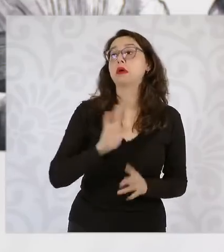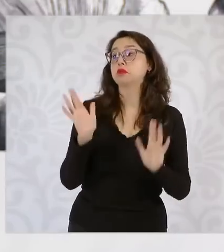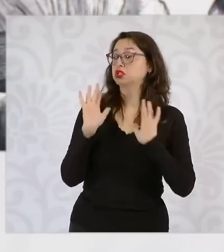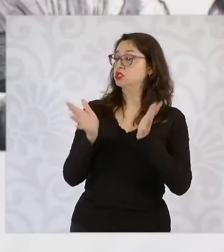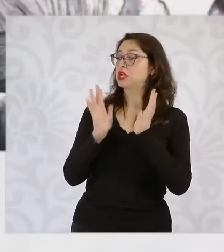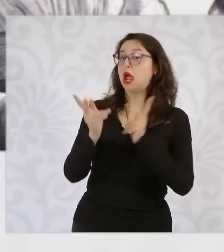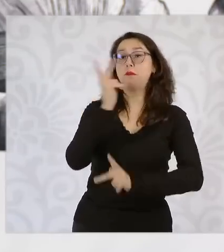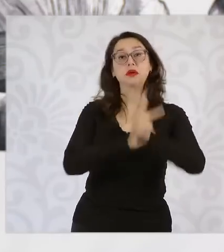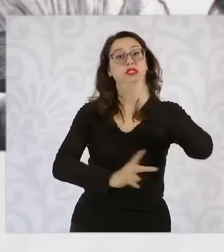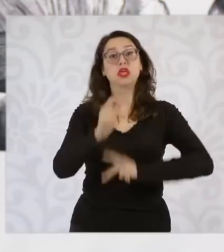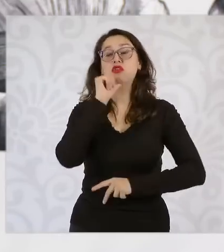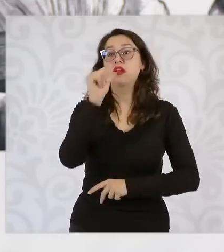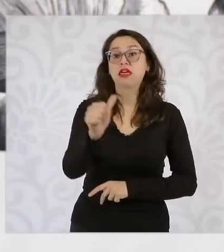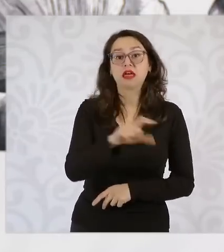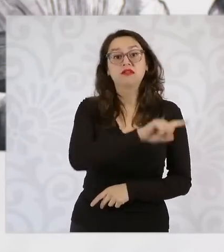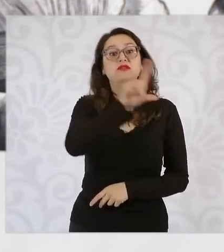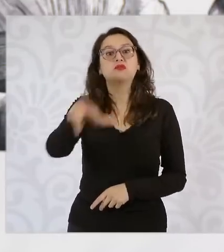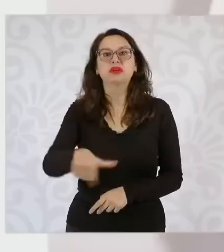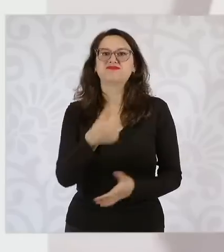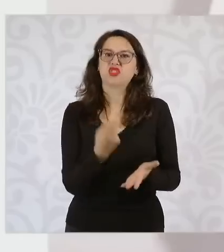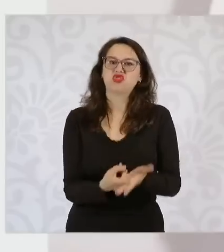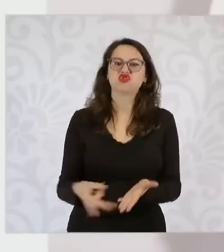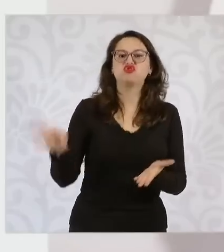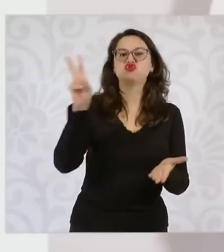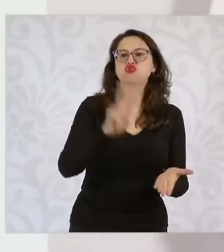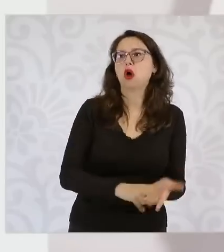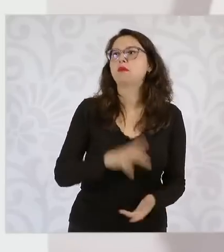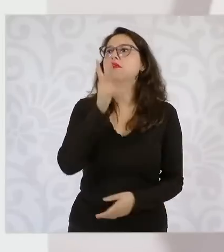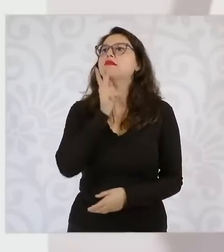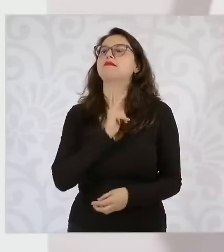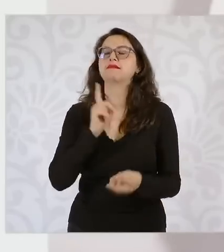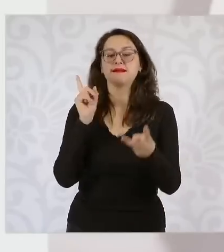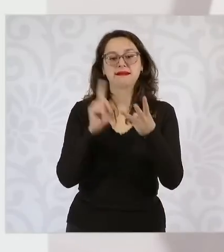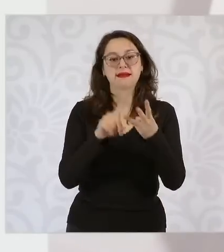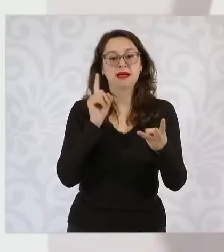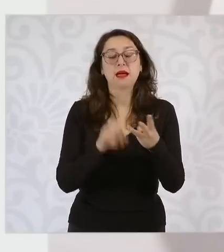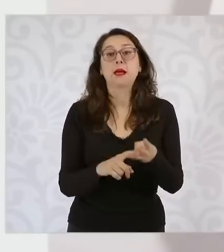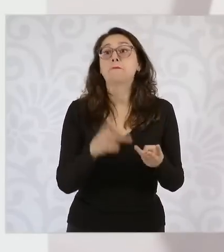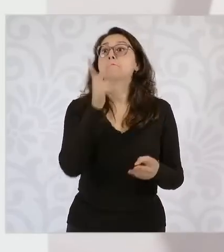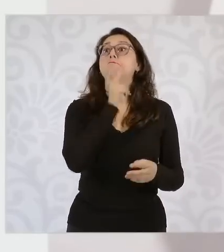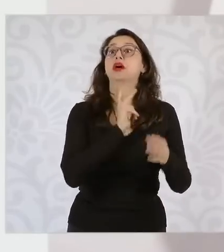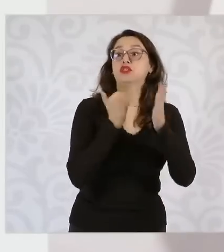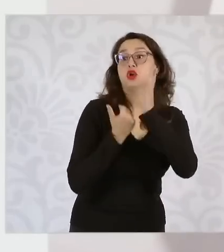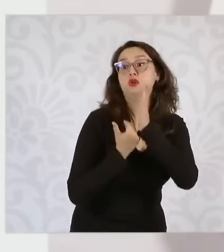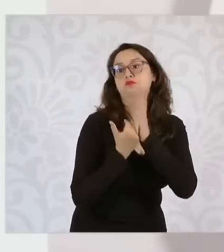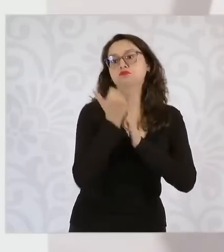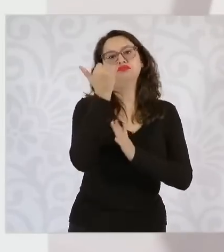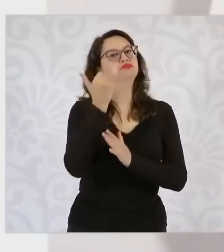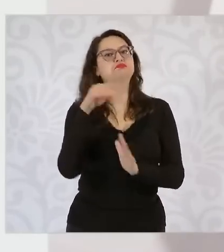de petróleo solo cayó la producción de petróleo en la electricidad dijeron que gracias a eso iba